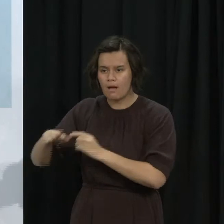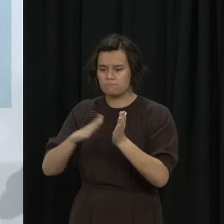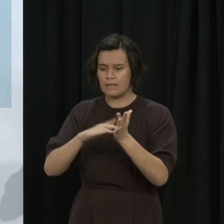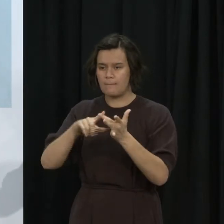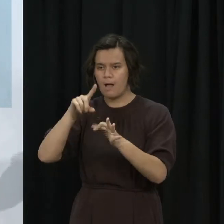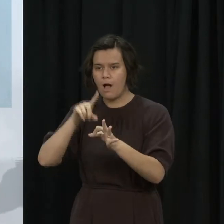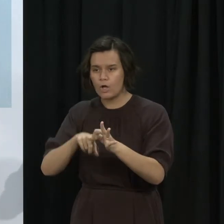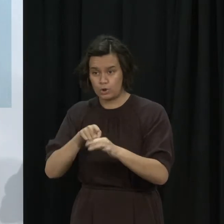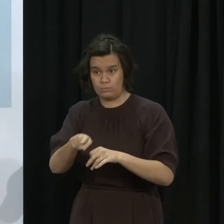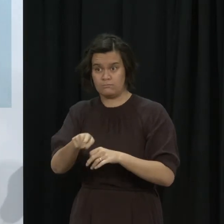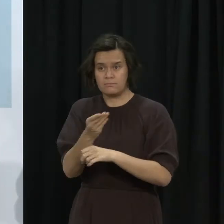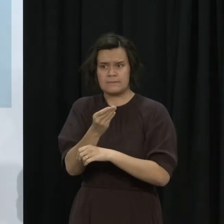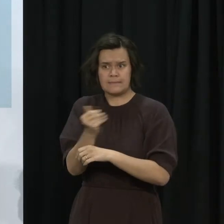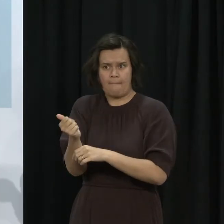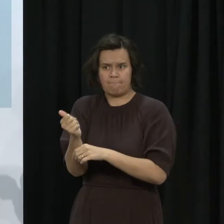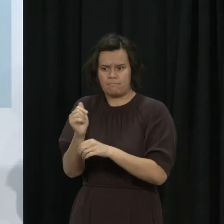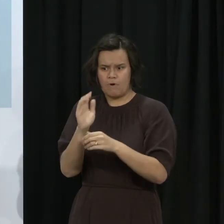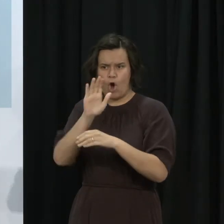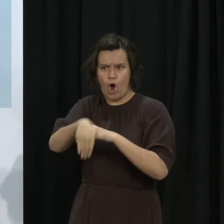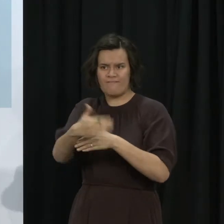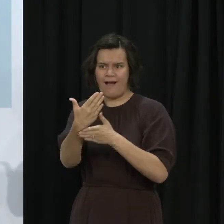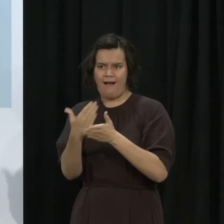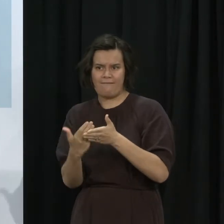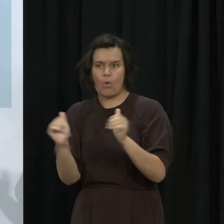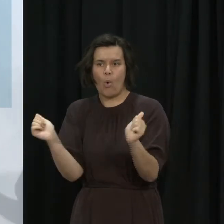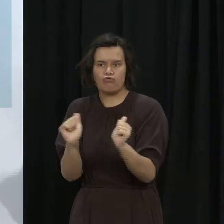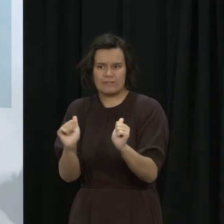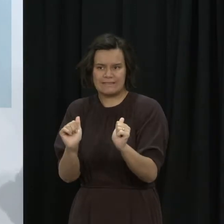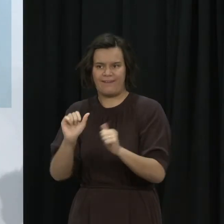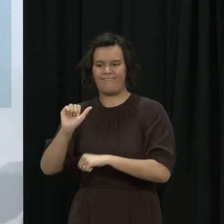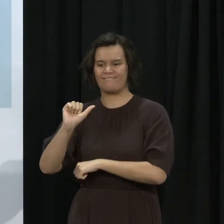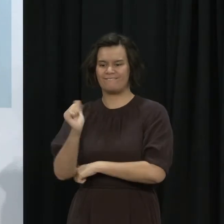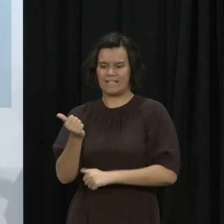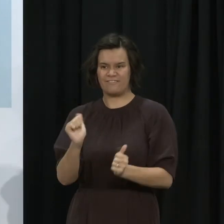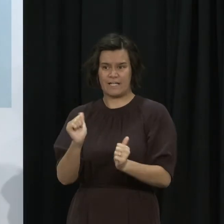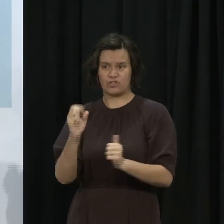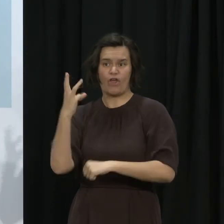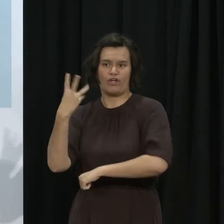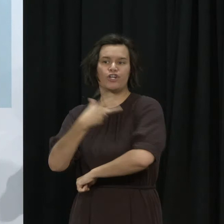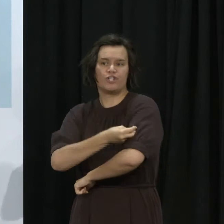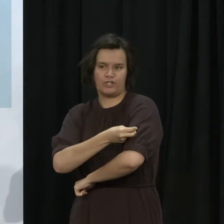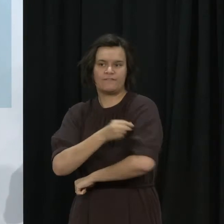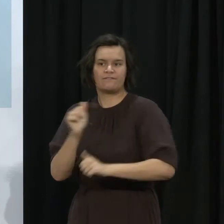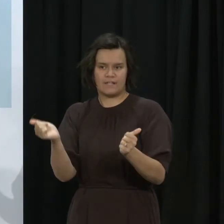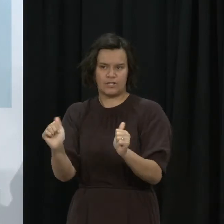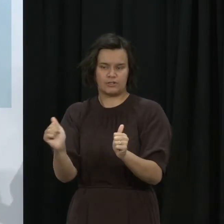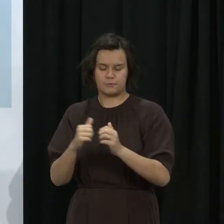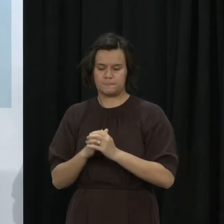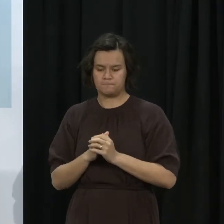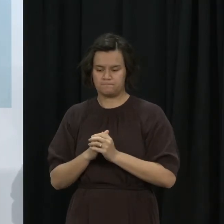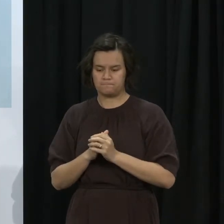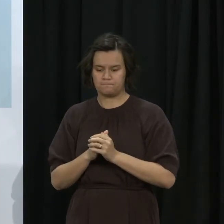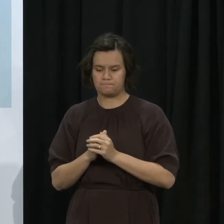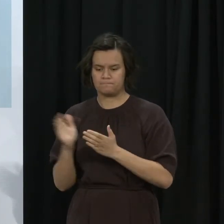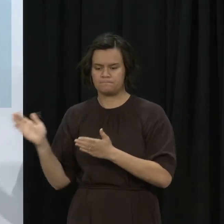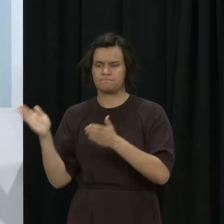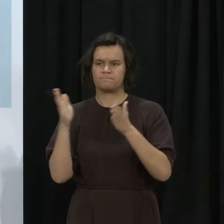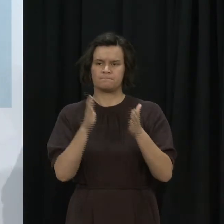nga kaimahi e tika ana mo te